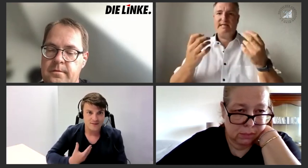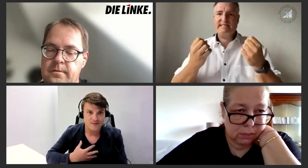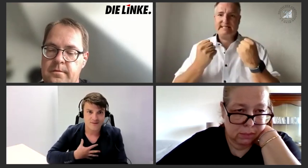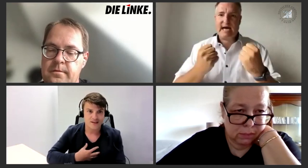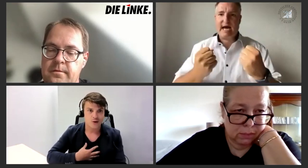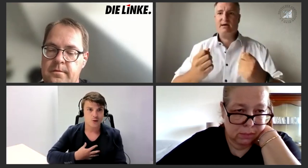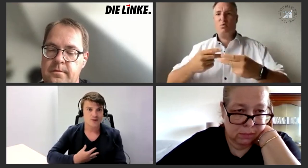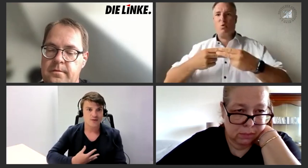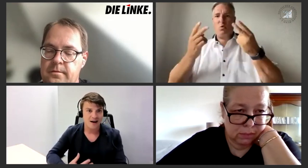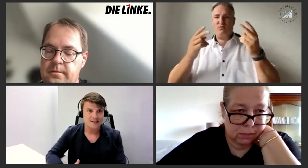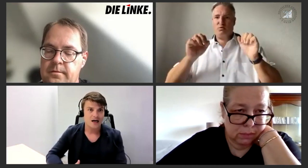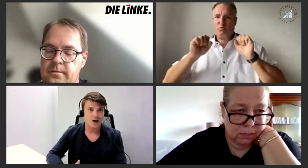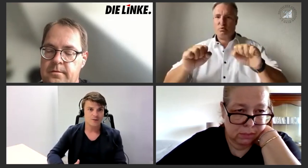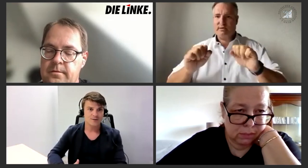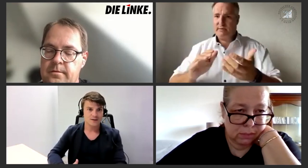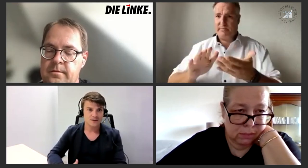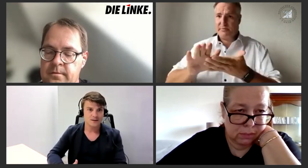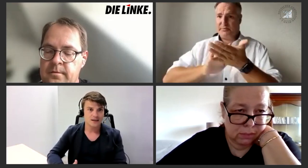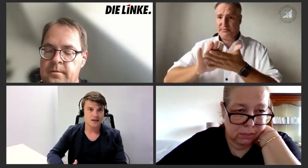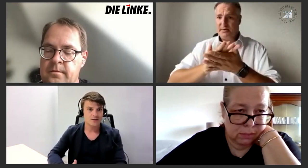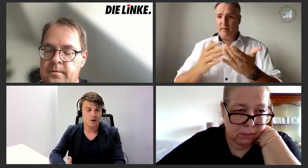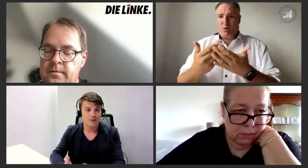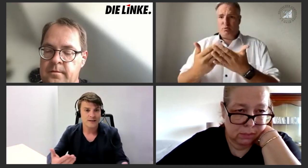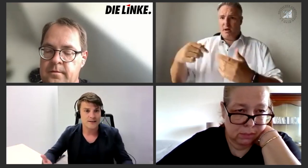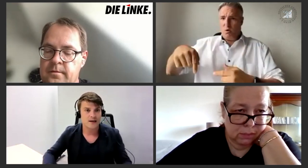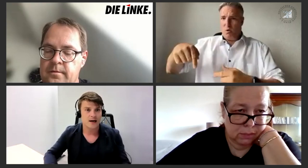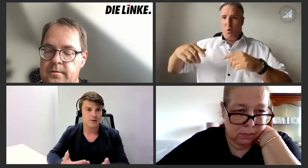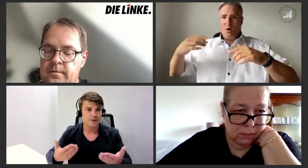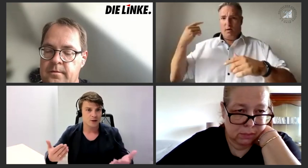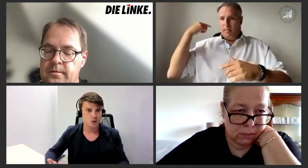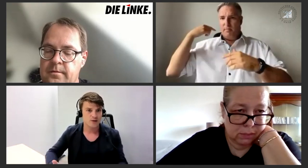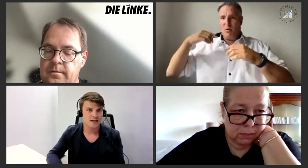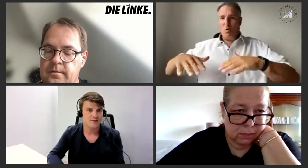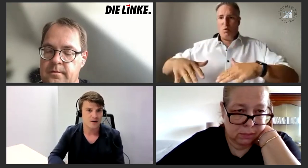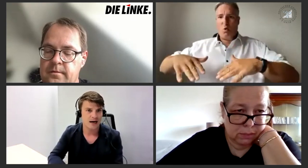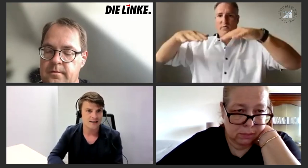dass das verschoben wird. Wir, als Gehörlose, wir warten darauf, dass öffentliche Sicherheit,